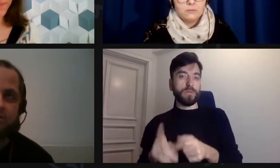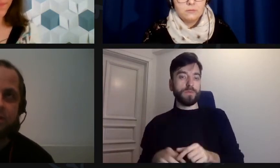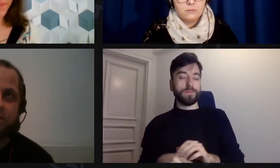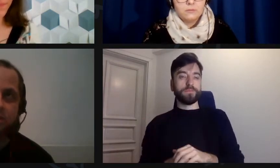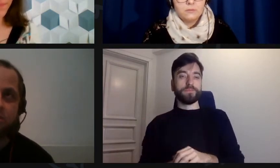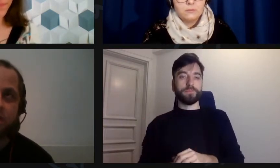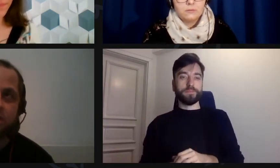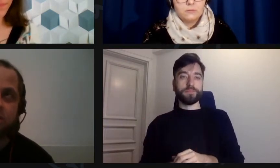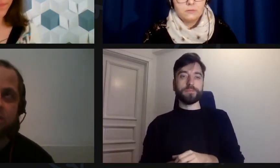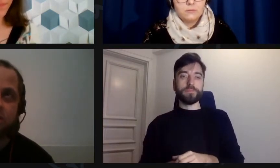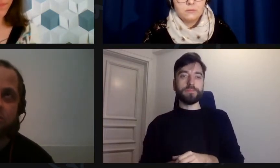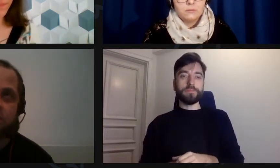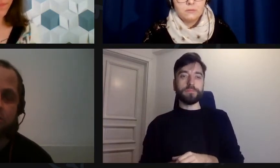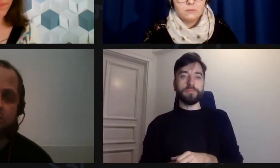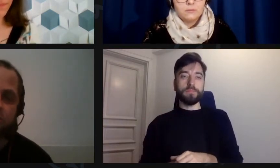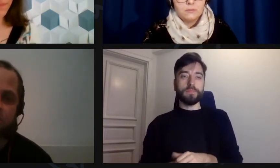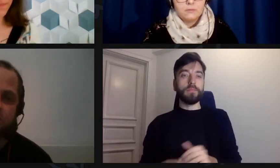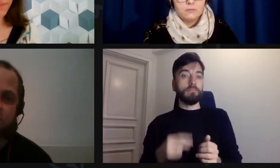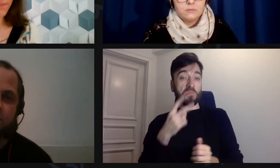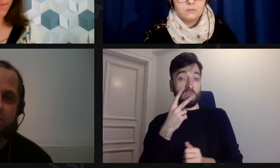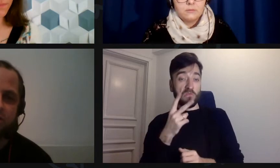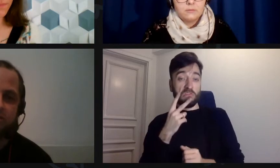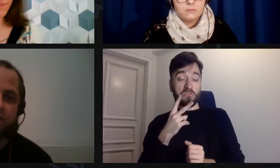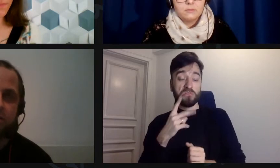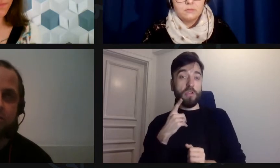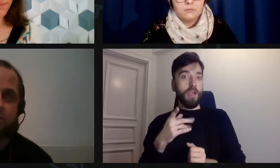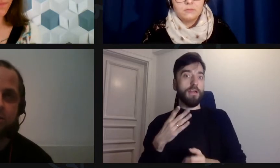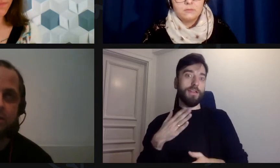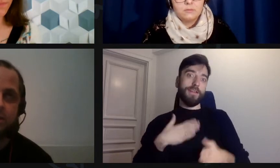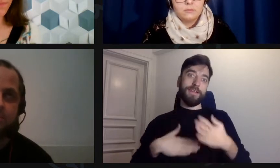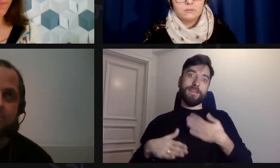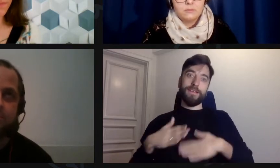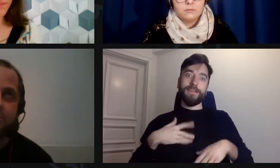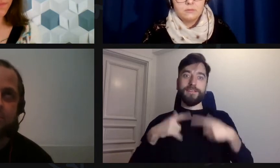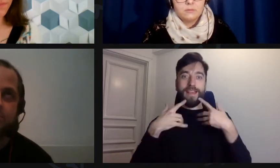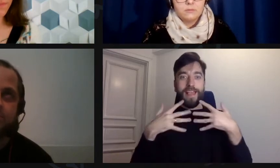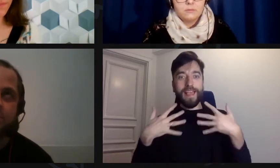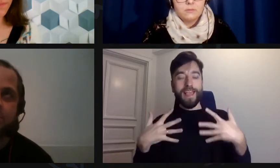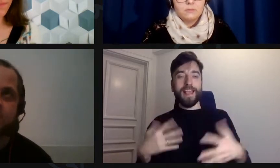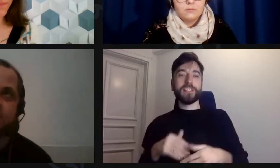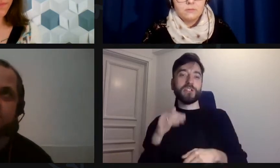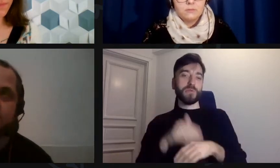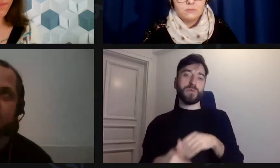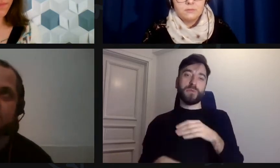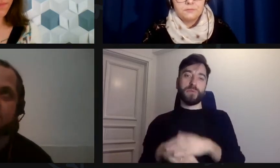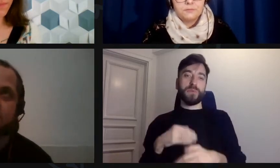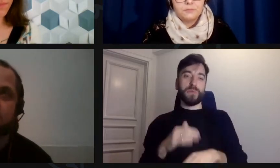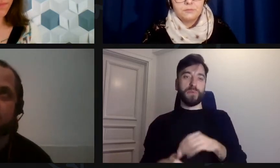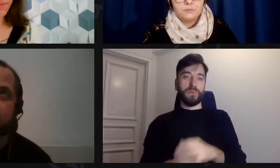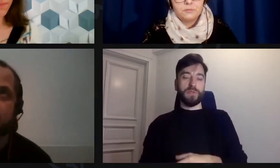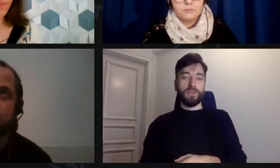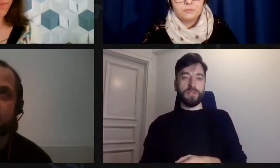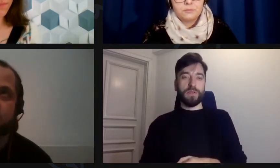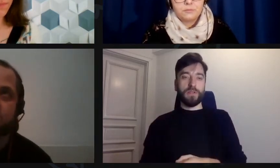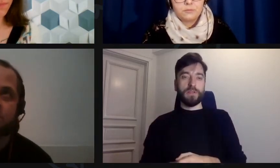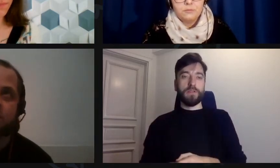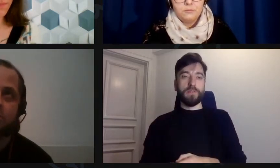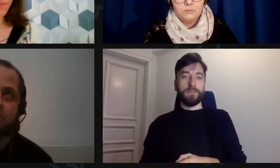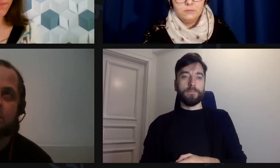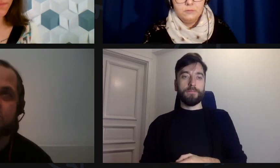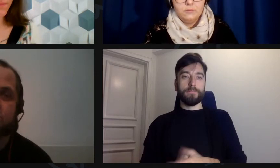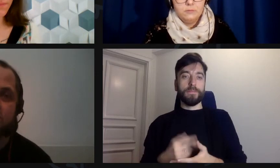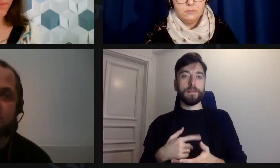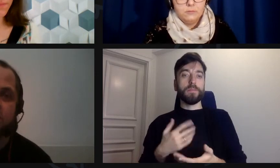Widzę, że to dzieciakom daje dużo radości, mamy tak, że jak realizujemy program półkolonii,